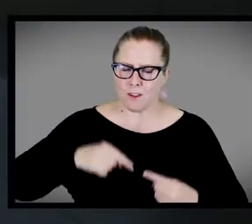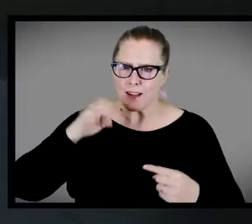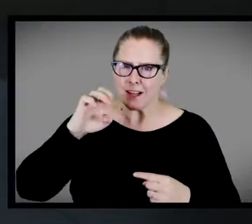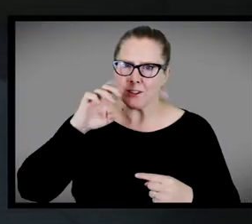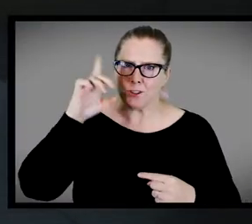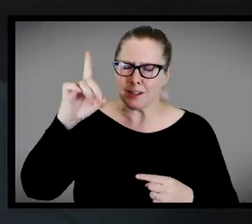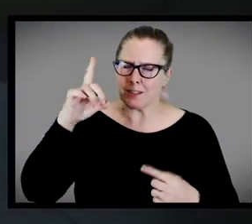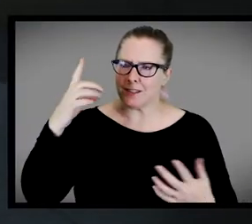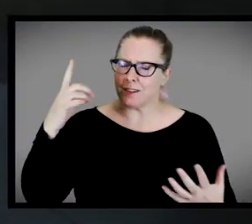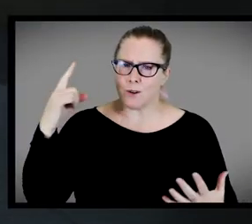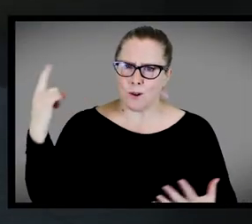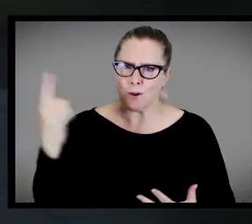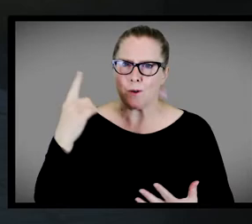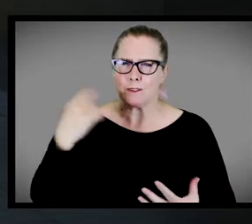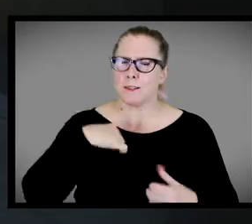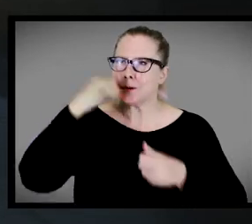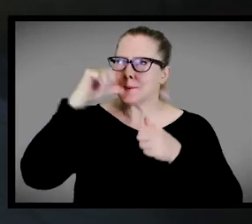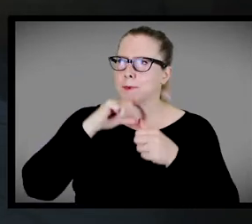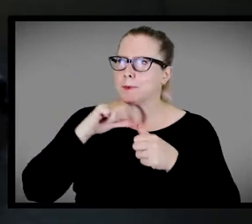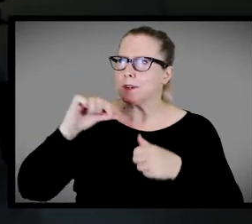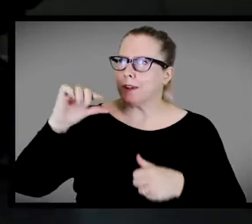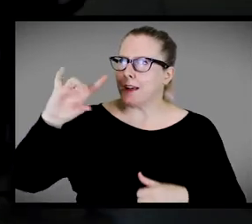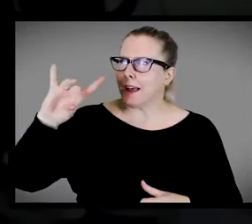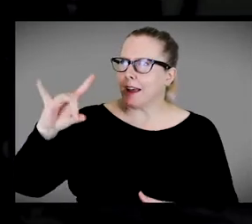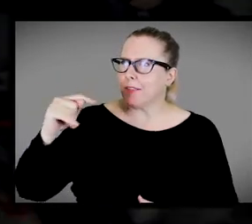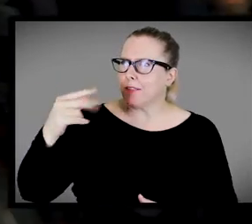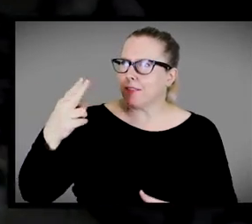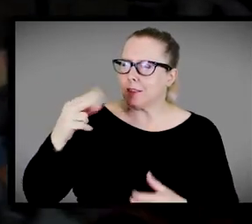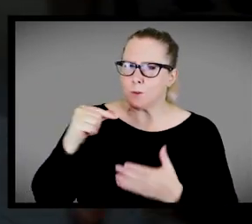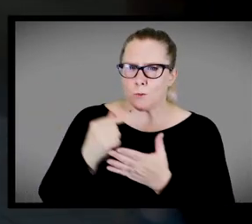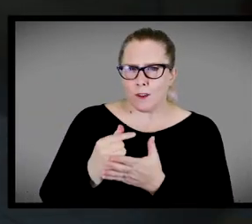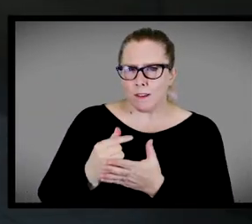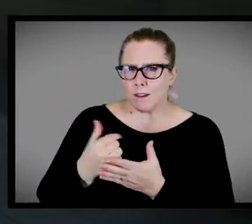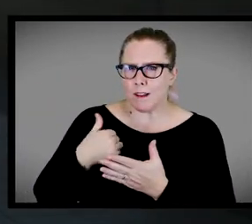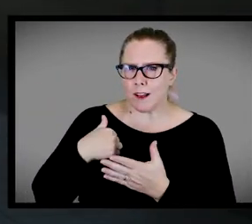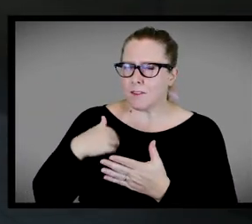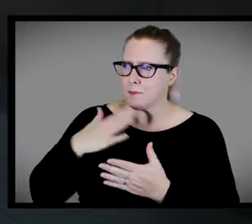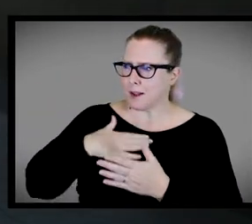عندما كنت في الصف الثامن، أتذكر أنه لم هناك منحدر في الفصل.